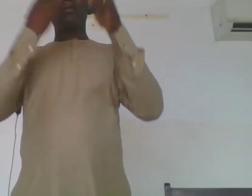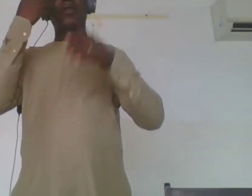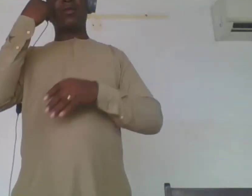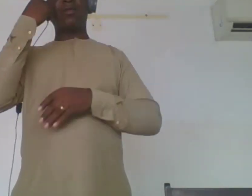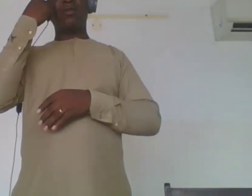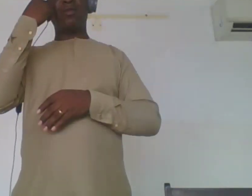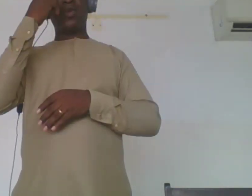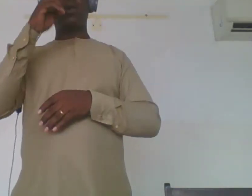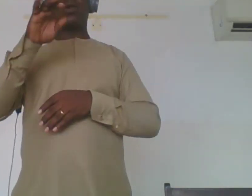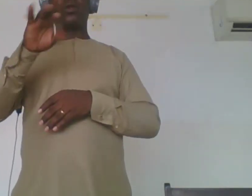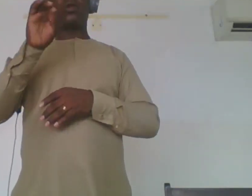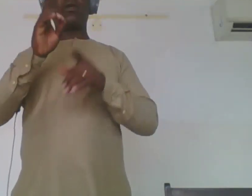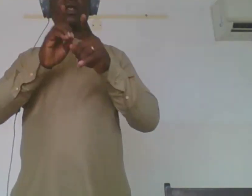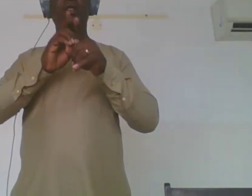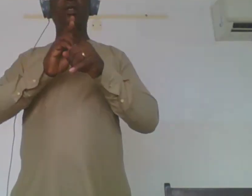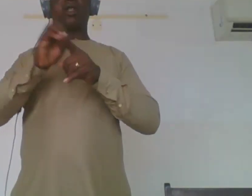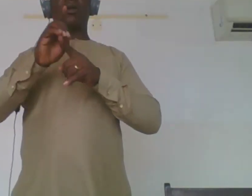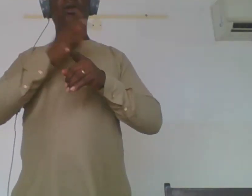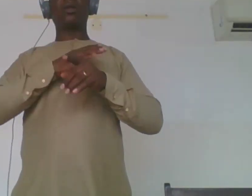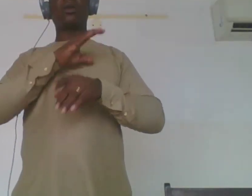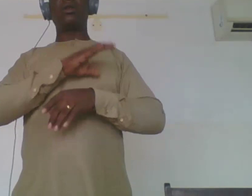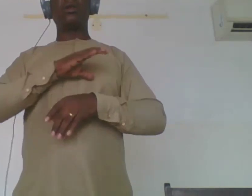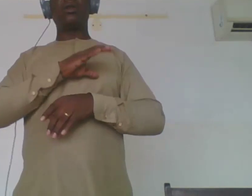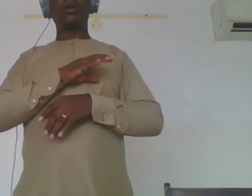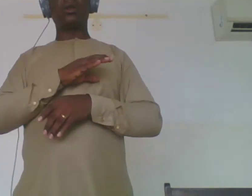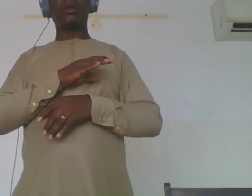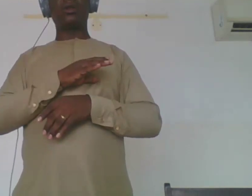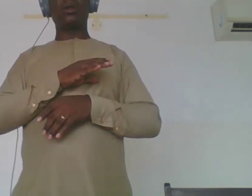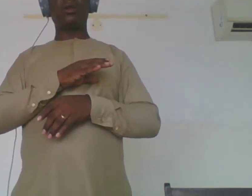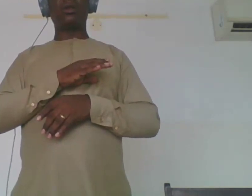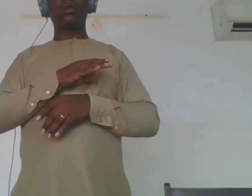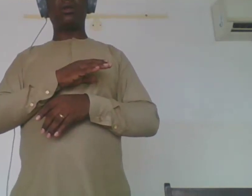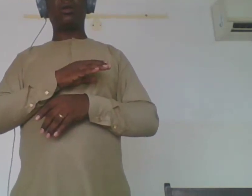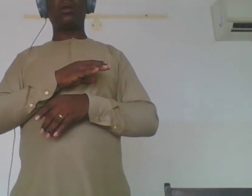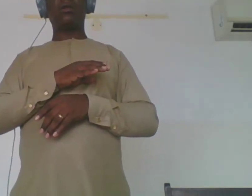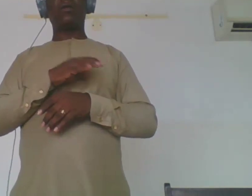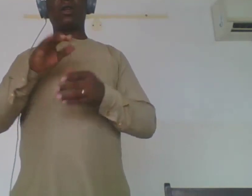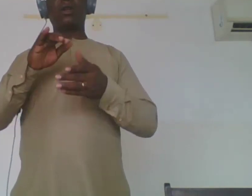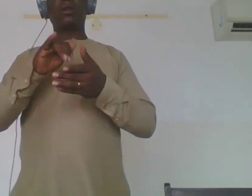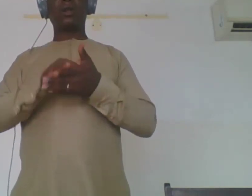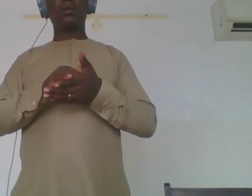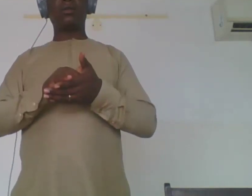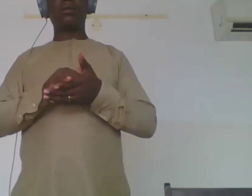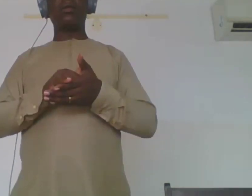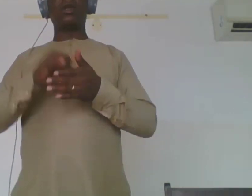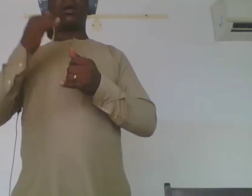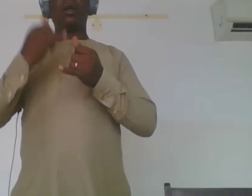directement notre chaîne alors last but not Leiste la dernière mais non la